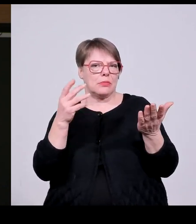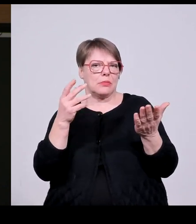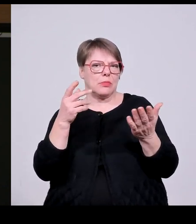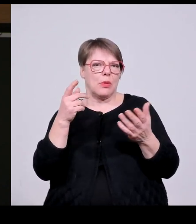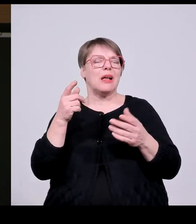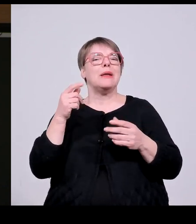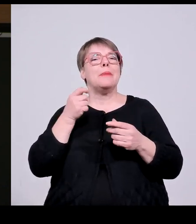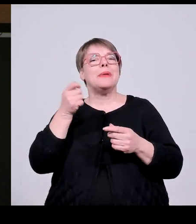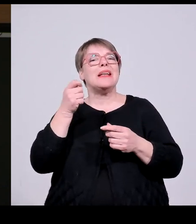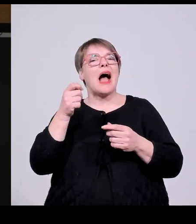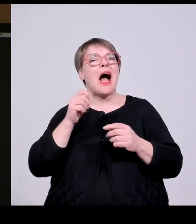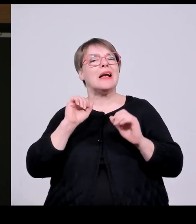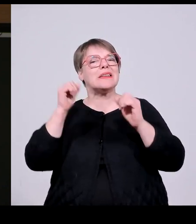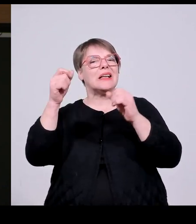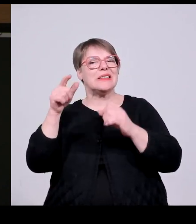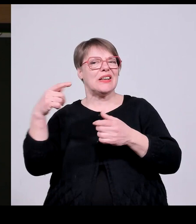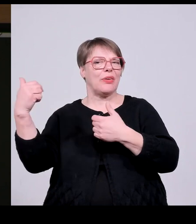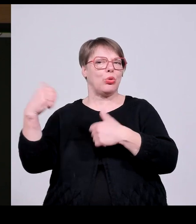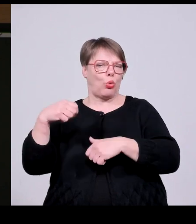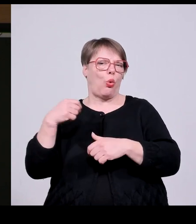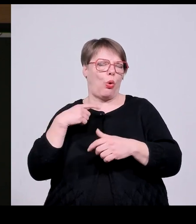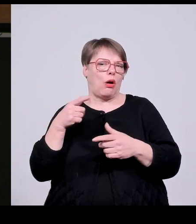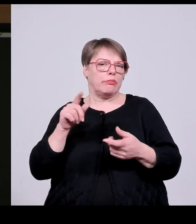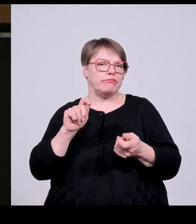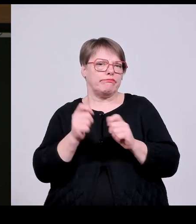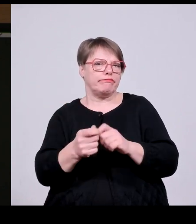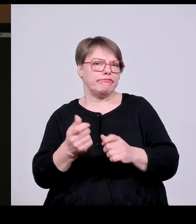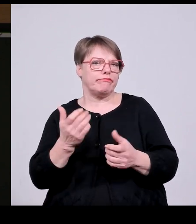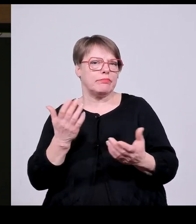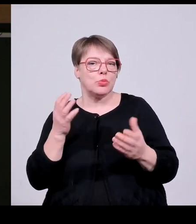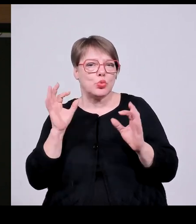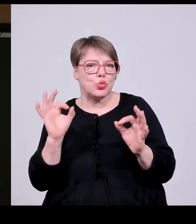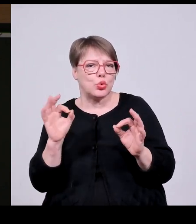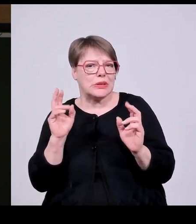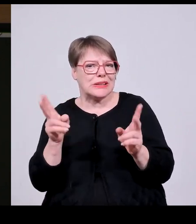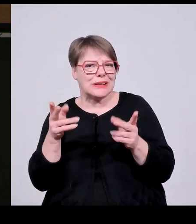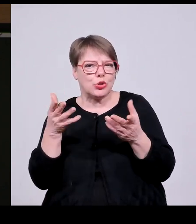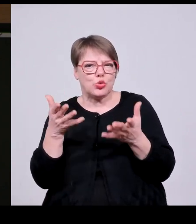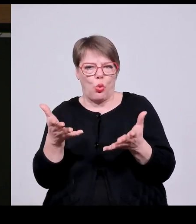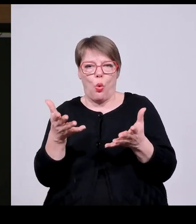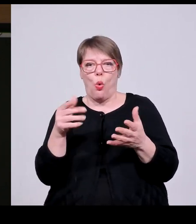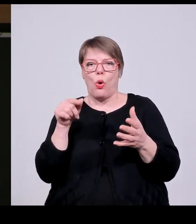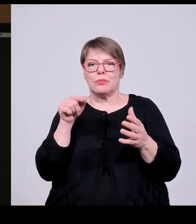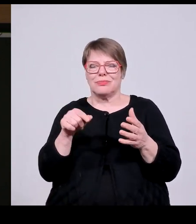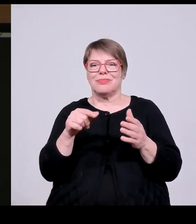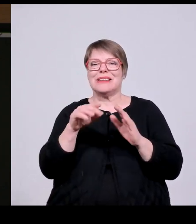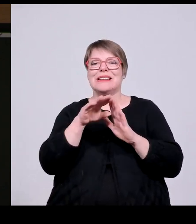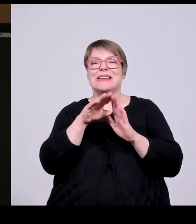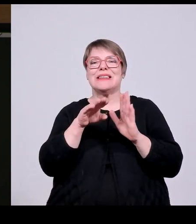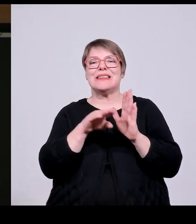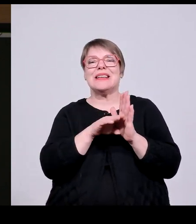deshalb werde ich mich auf die wichtigsten Punkte noch einmal konzentrieren. Herr Schenke hat das ja noch mal ausgeführt.